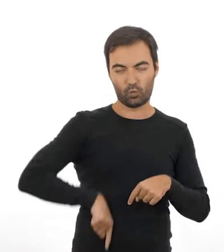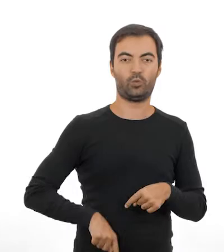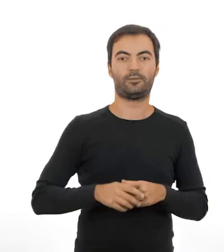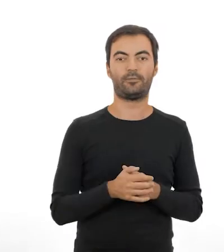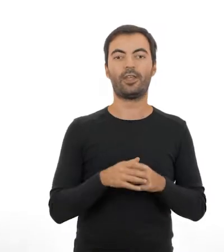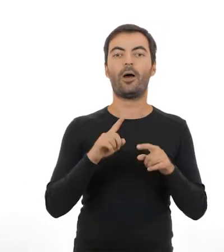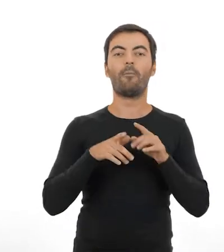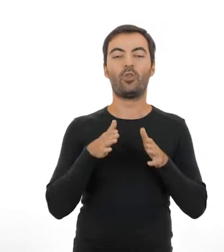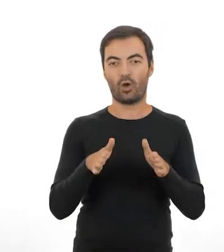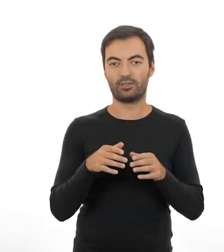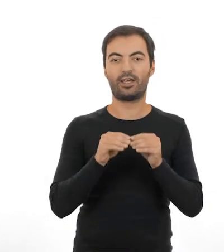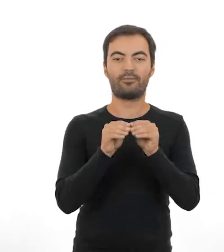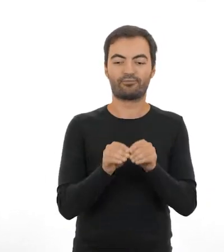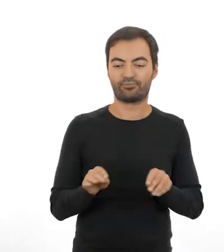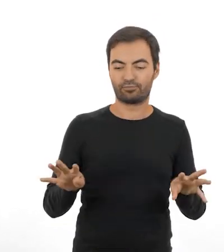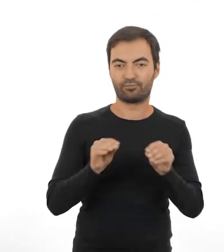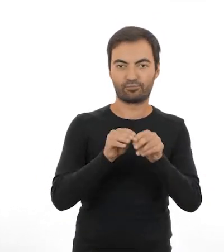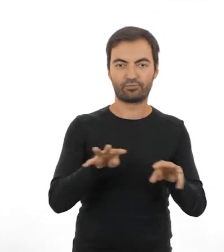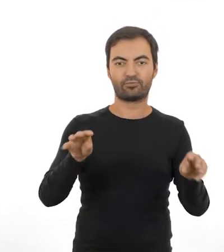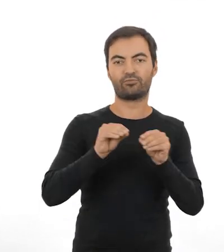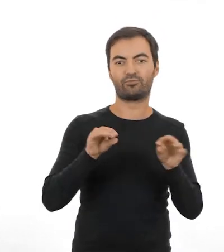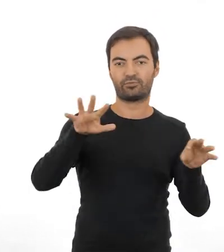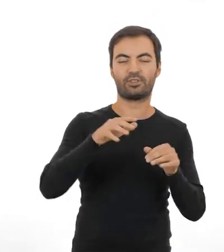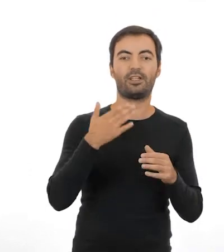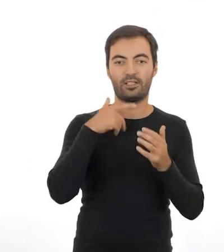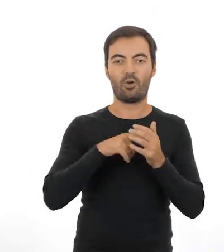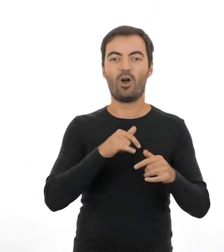Po drodze odchodzą od niej mniejsze tętnice zaopatrujące różne narządy,